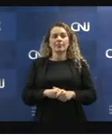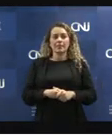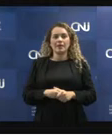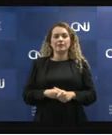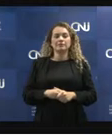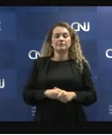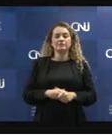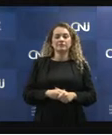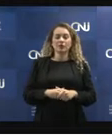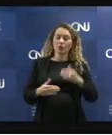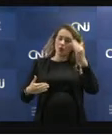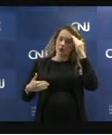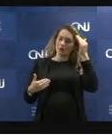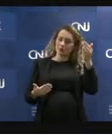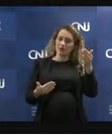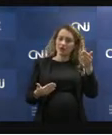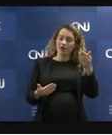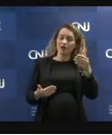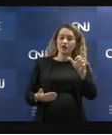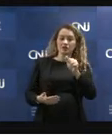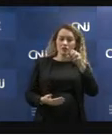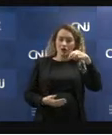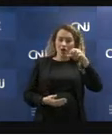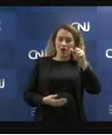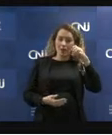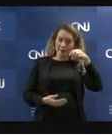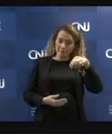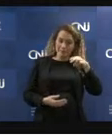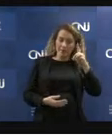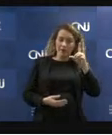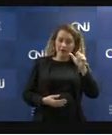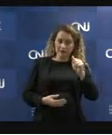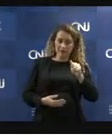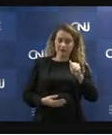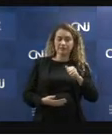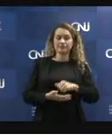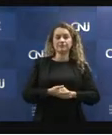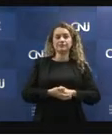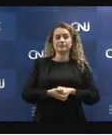Dra. Amanda de Moraes Estefan, enquanto vossas que falava